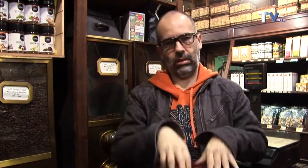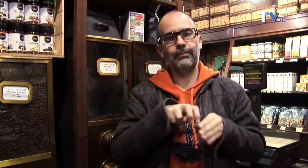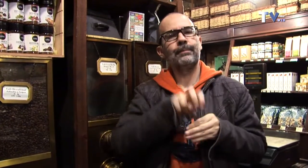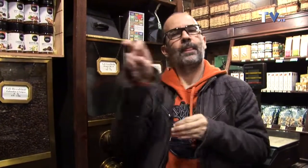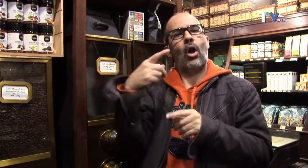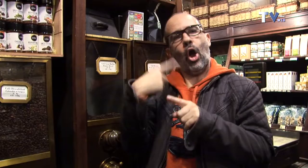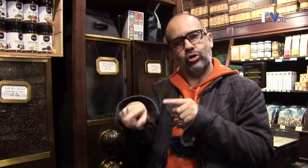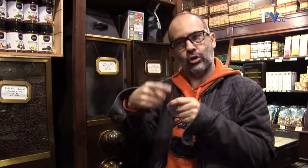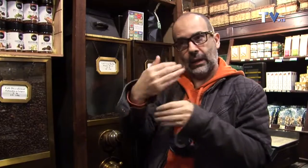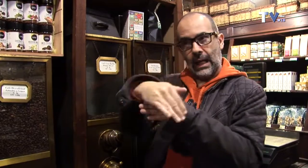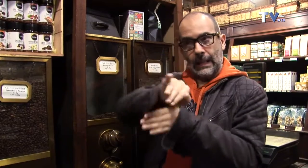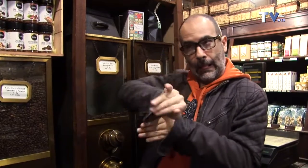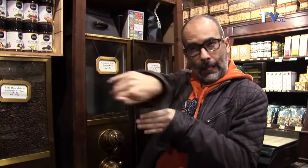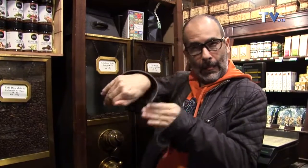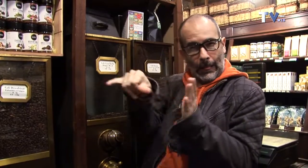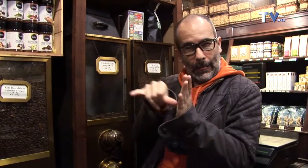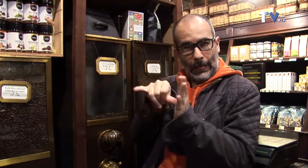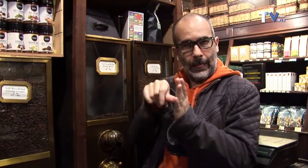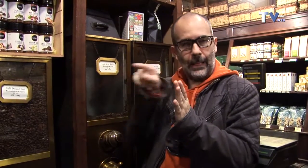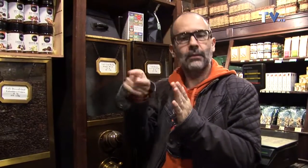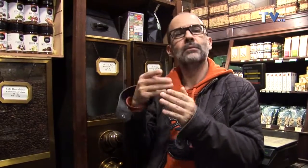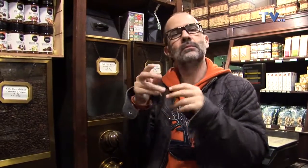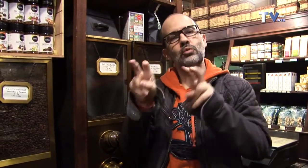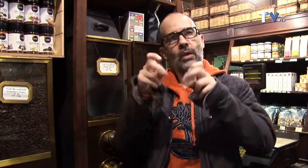y una vez lo supo todo dejó el trabajo